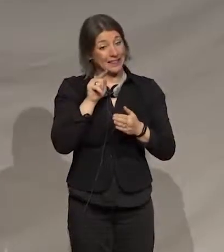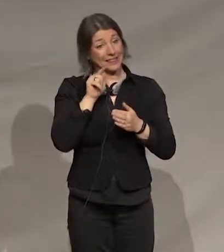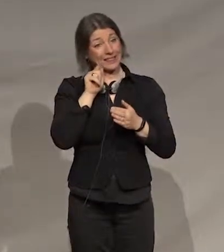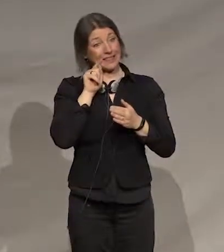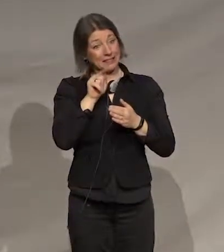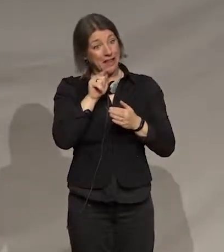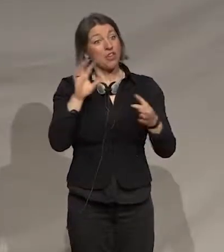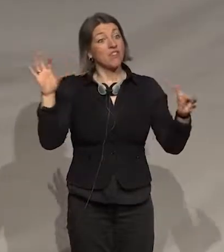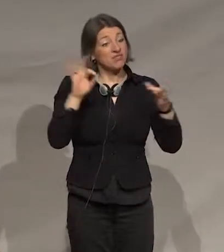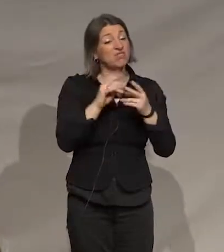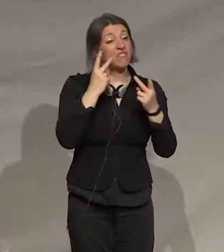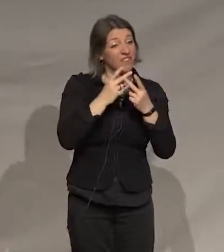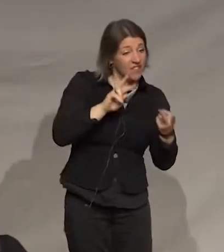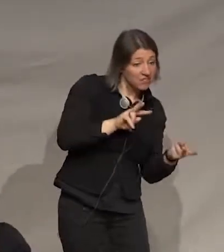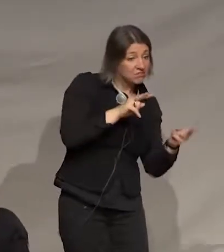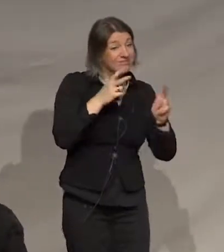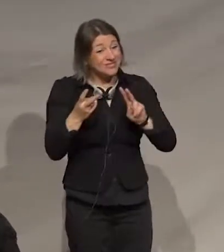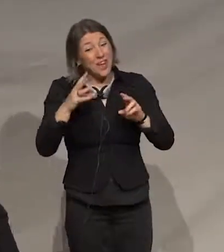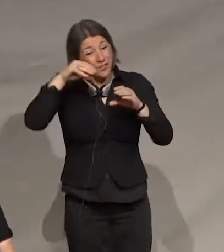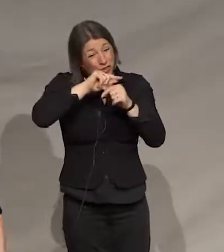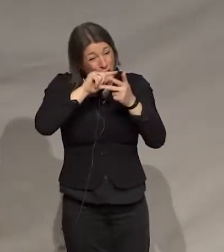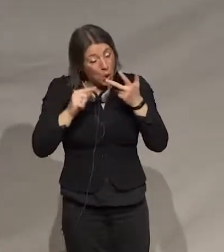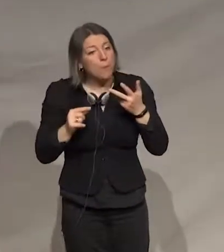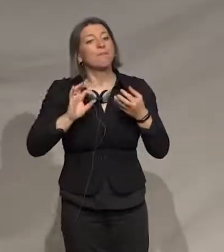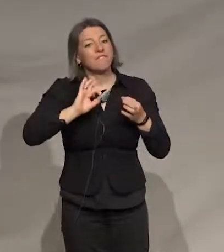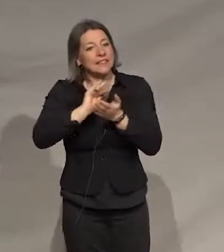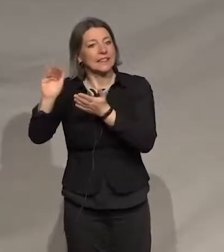která dokáže převod těchto formátů zajistit tak,